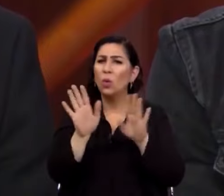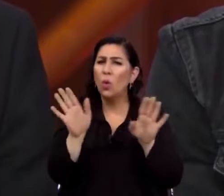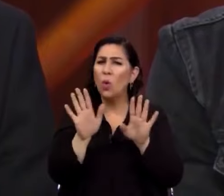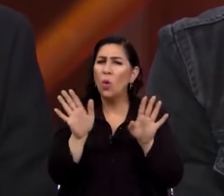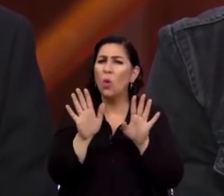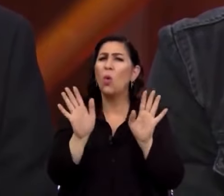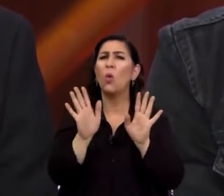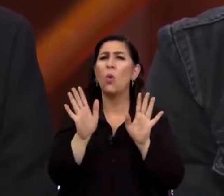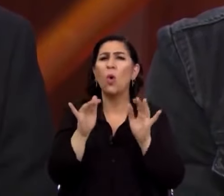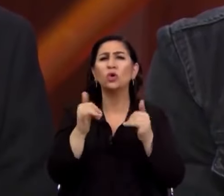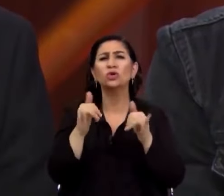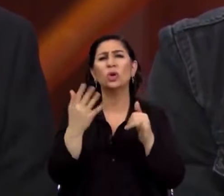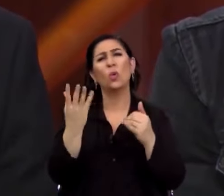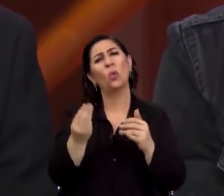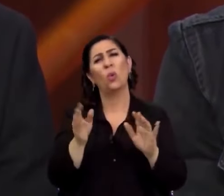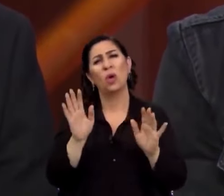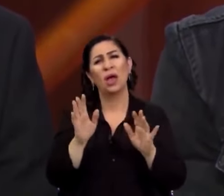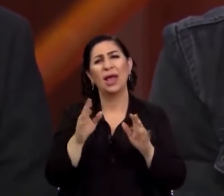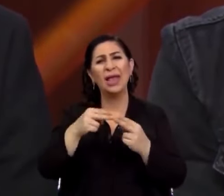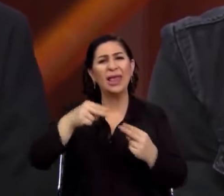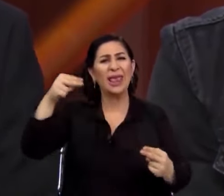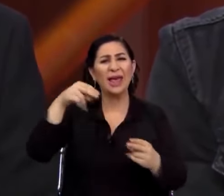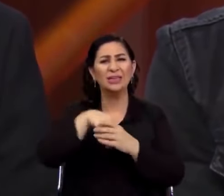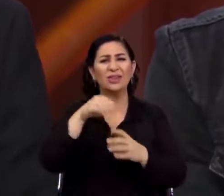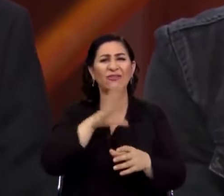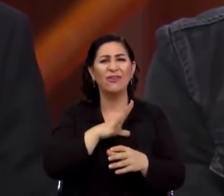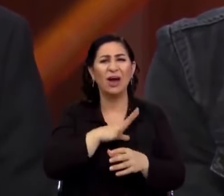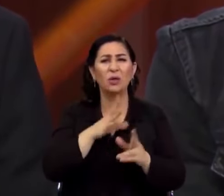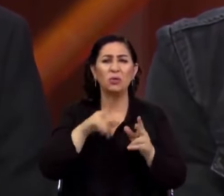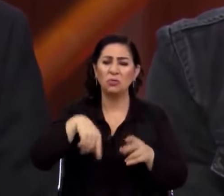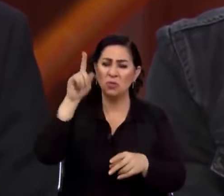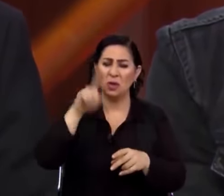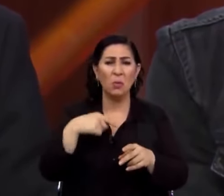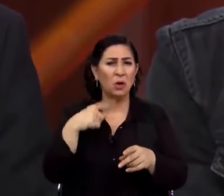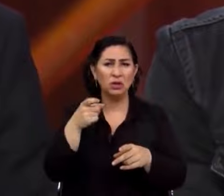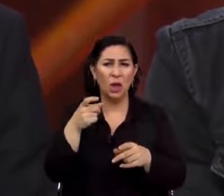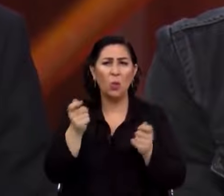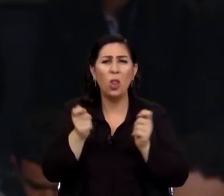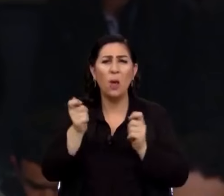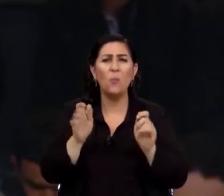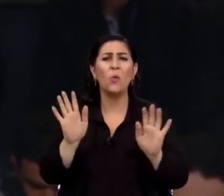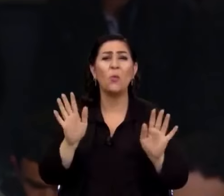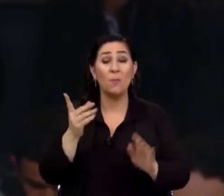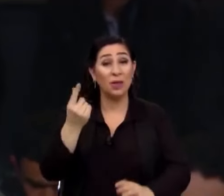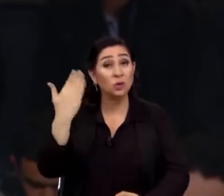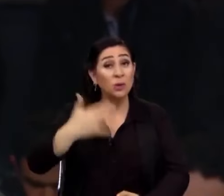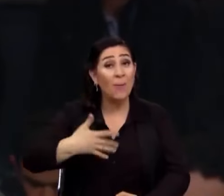de yok oyuncak durumu da yok yani hikayede var diye kullandık Normalde gündelik hayatında kullanmıyorum Biraz önce meraklı olduğunu söyledim Evet y